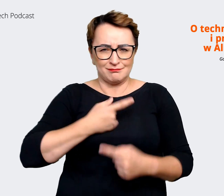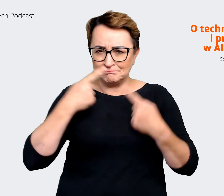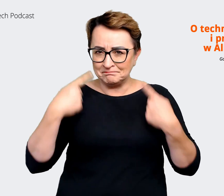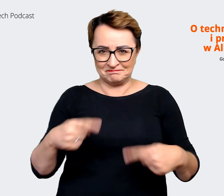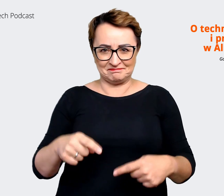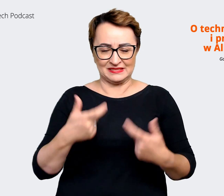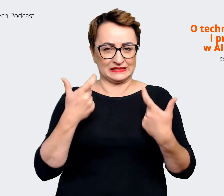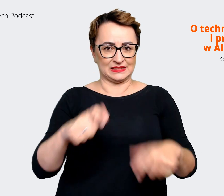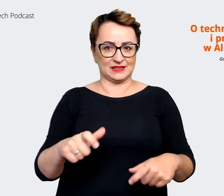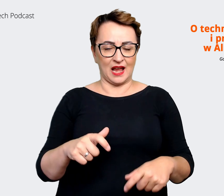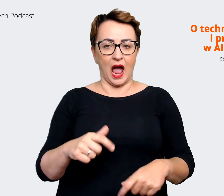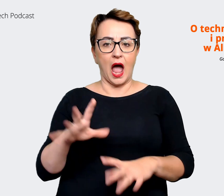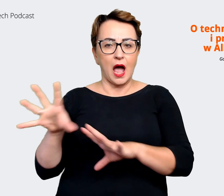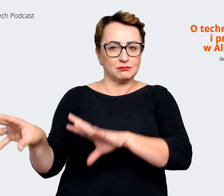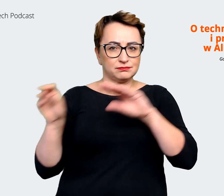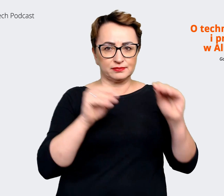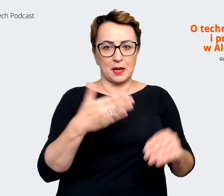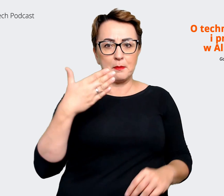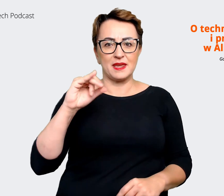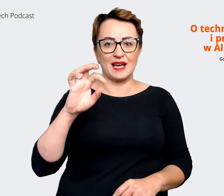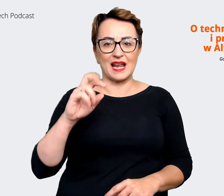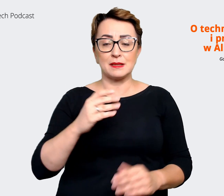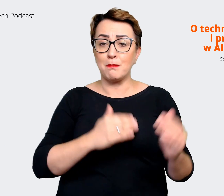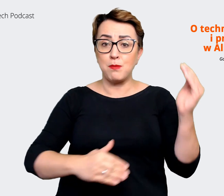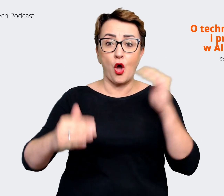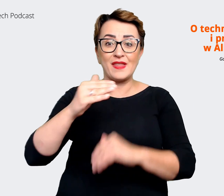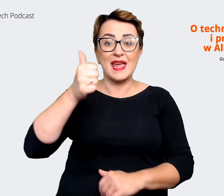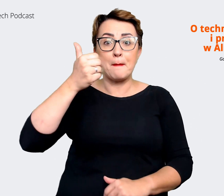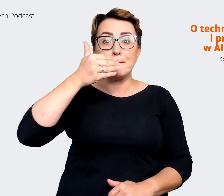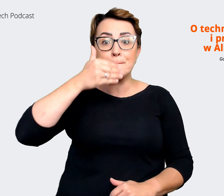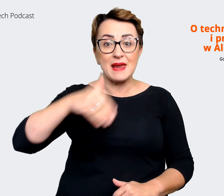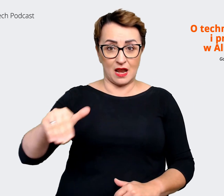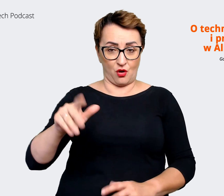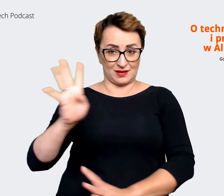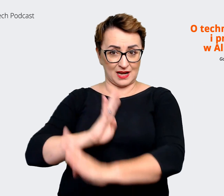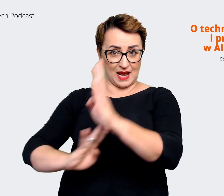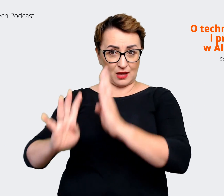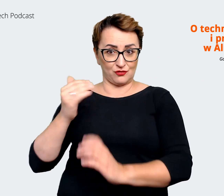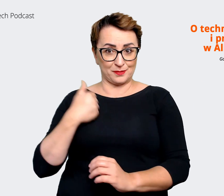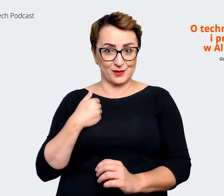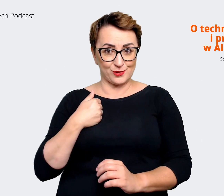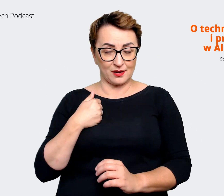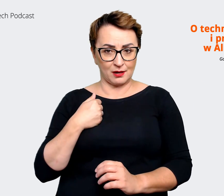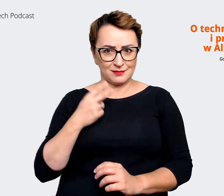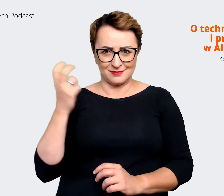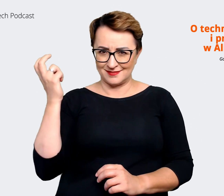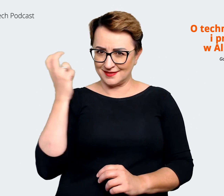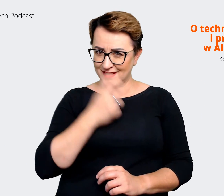a przemigrowaliśmy już ponad milion klientów. To bardzo ciekawy był to projekt do obserwowania.